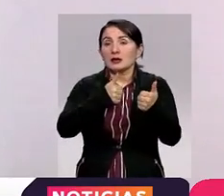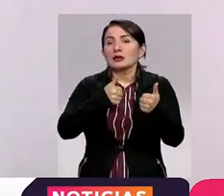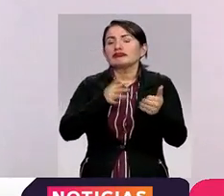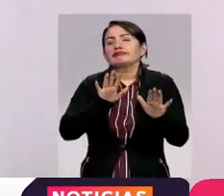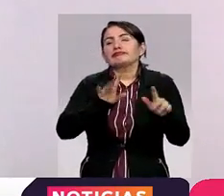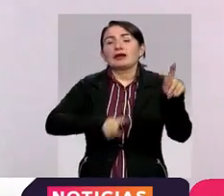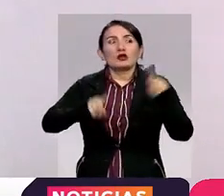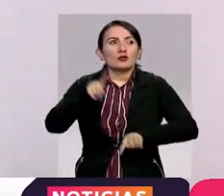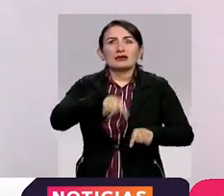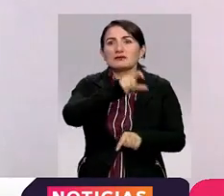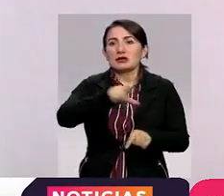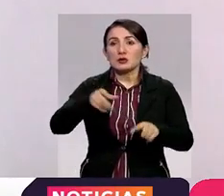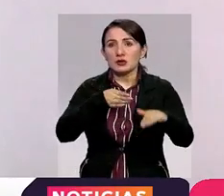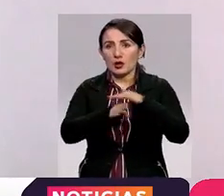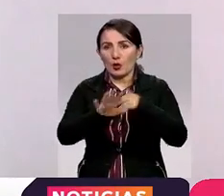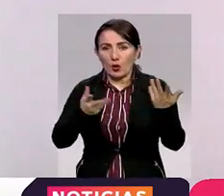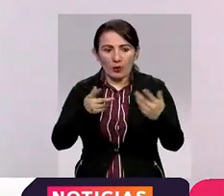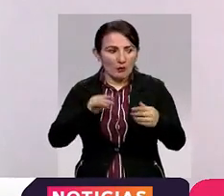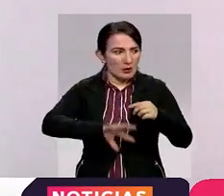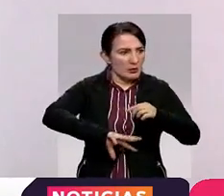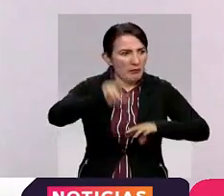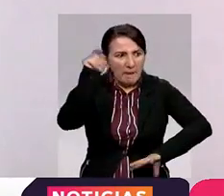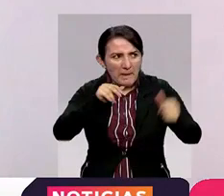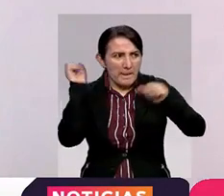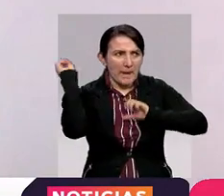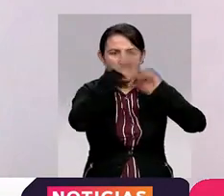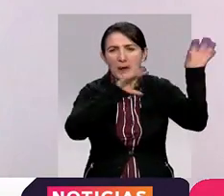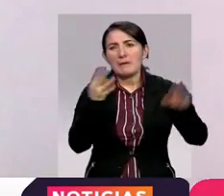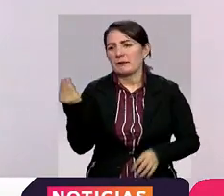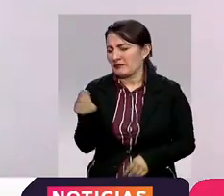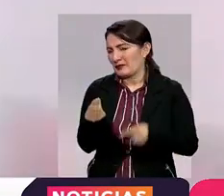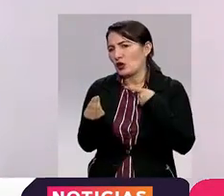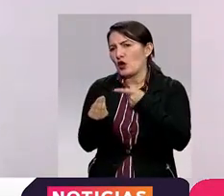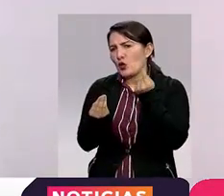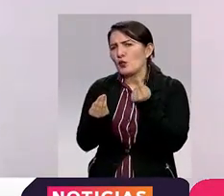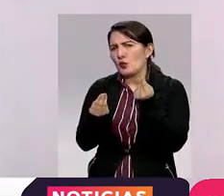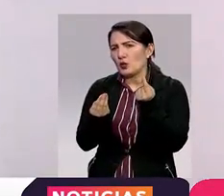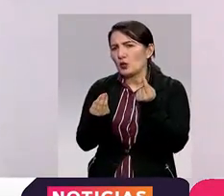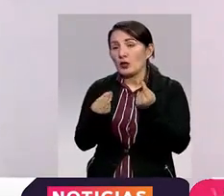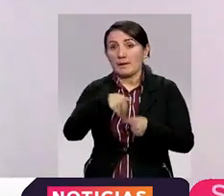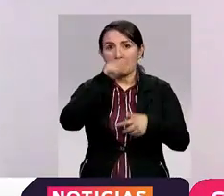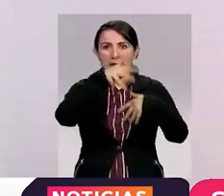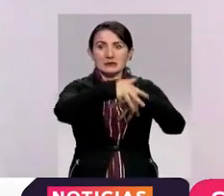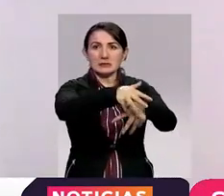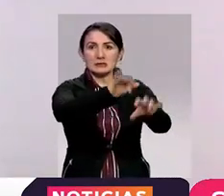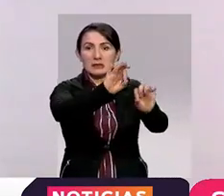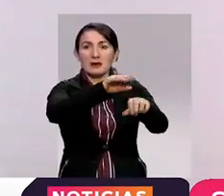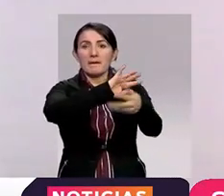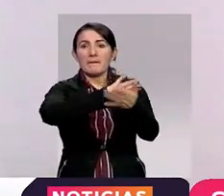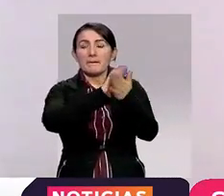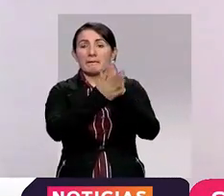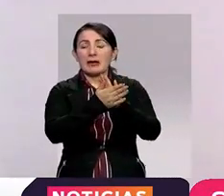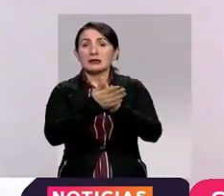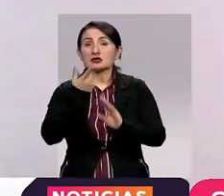COMO UNA MANIFESTACIóN PACíFICA, VALE LA PENA RECORDAR QUE LAS